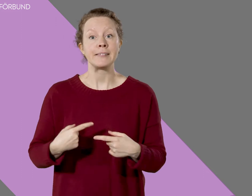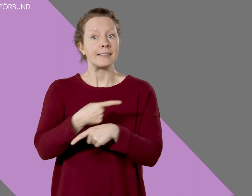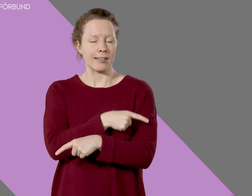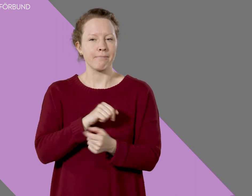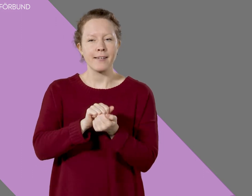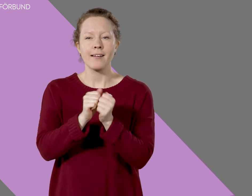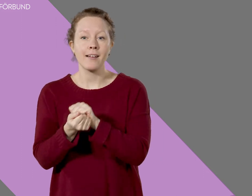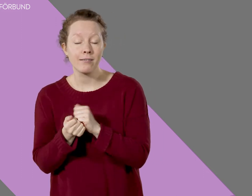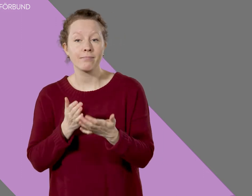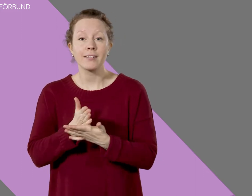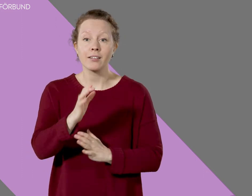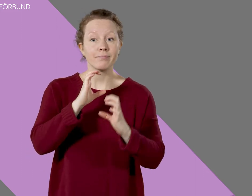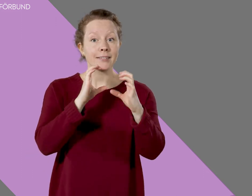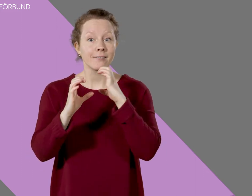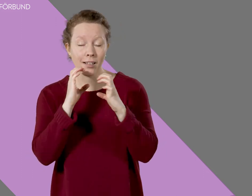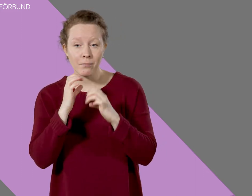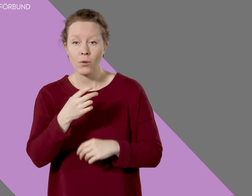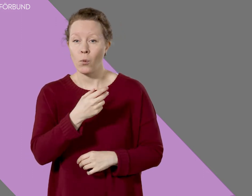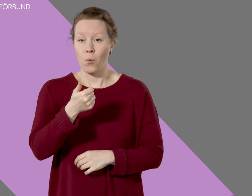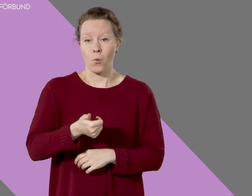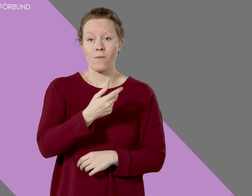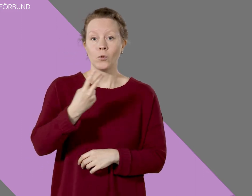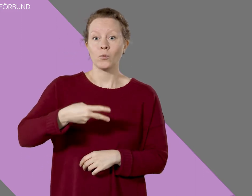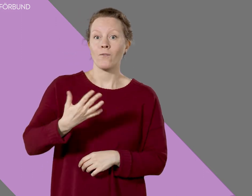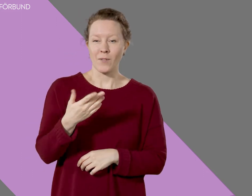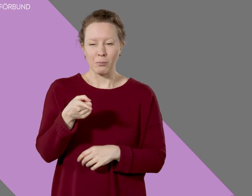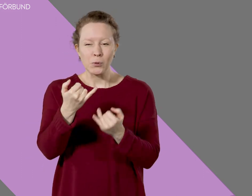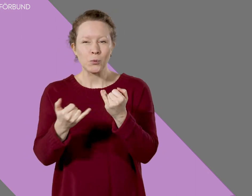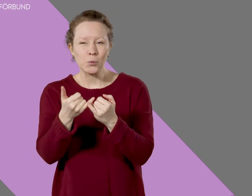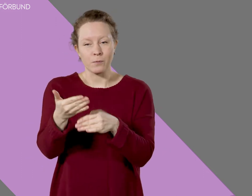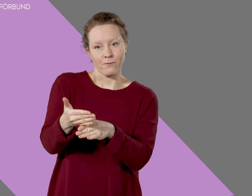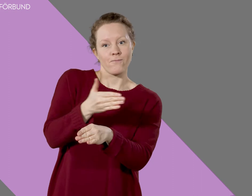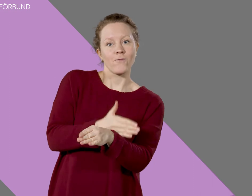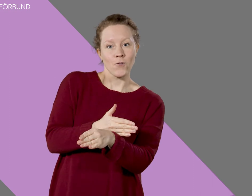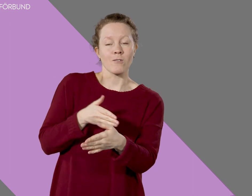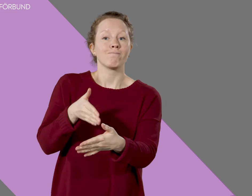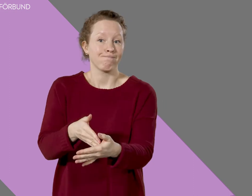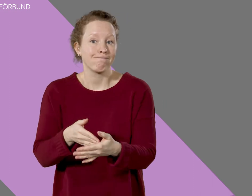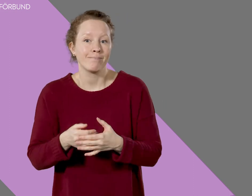med en chatt i realtid föra utgången av 2025.